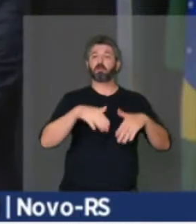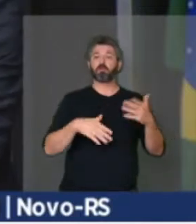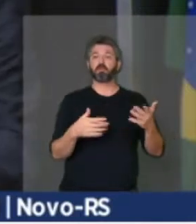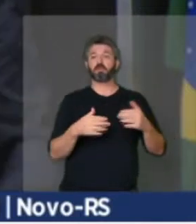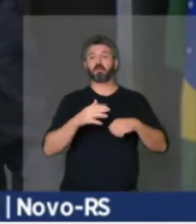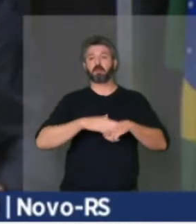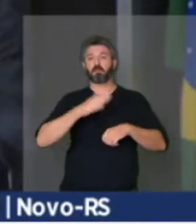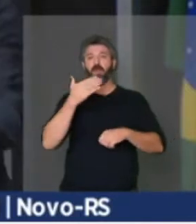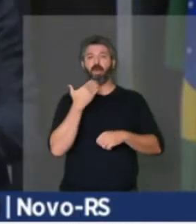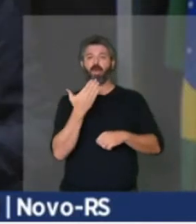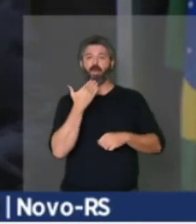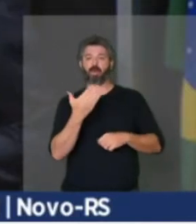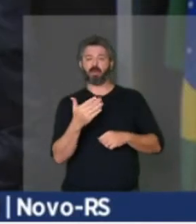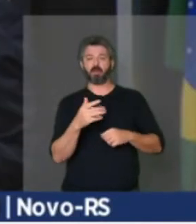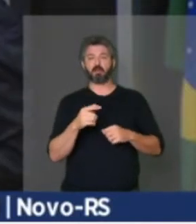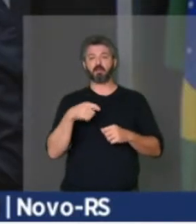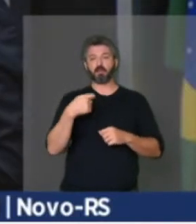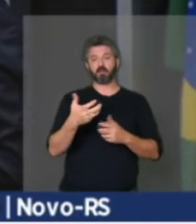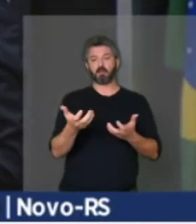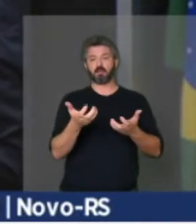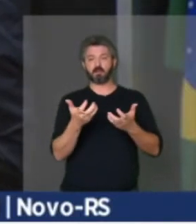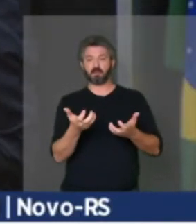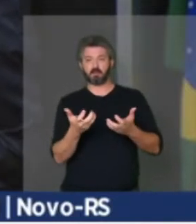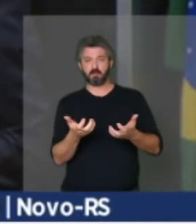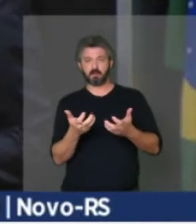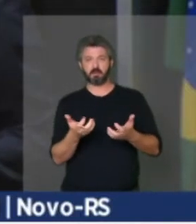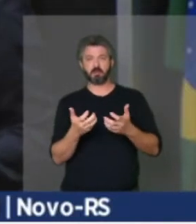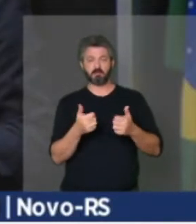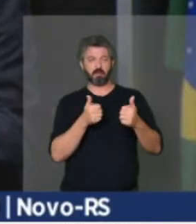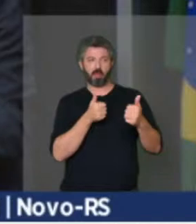DO PODER E INSTABILIDADE FISCAL? E ASSIM POR DIANTE?! SENHOR PRESIDENTE... NÓS